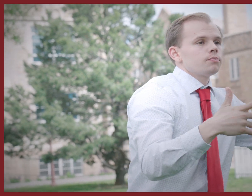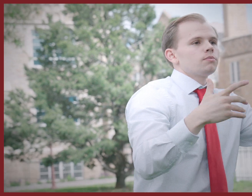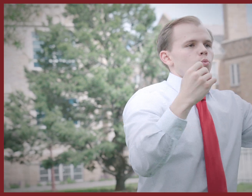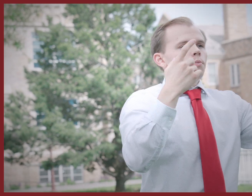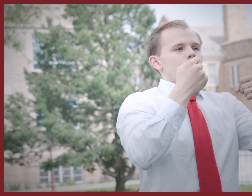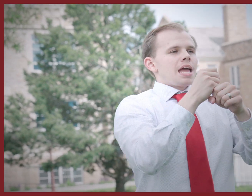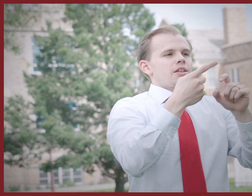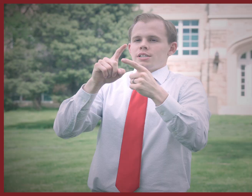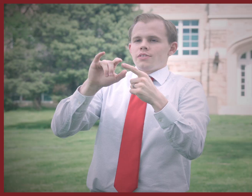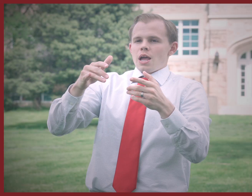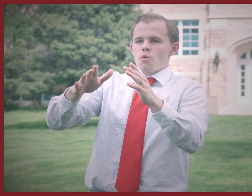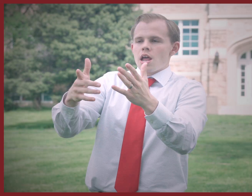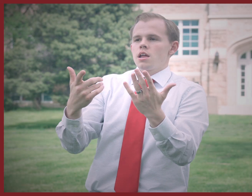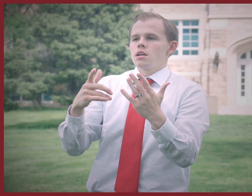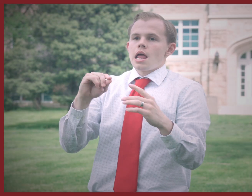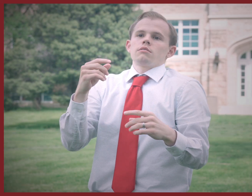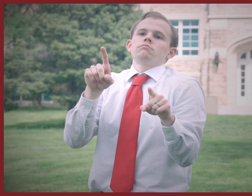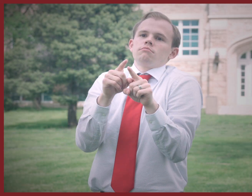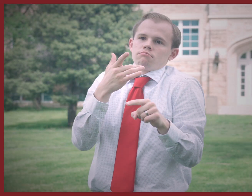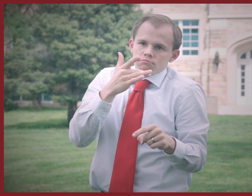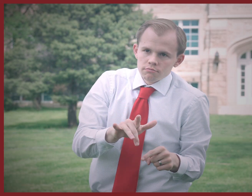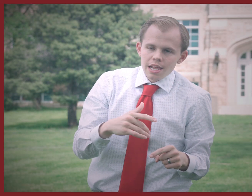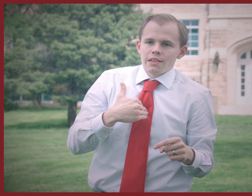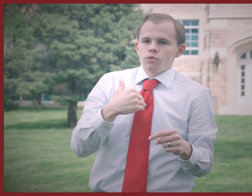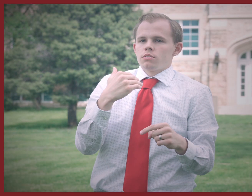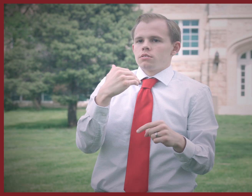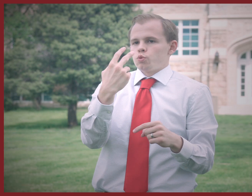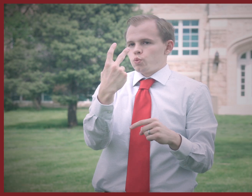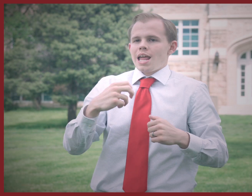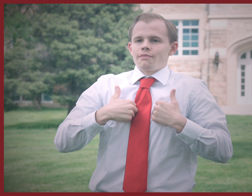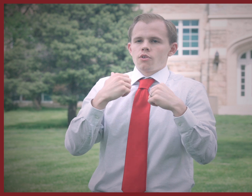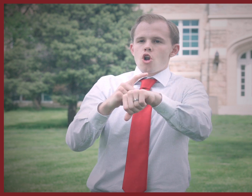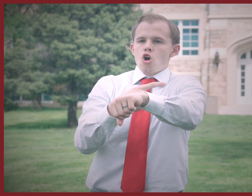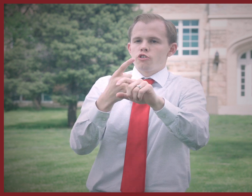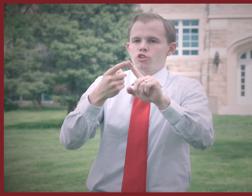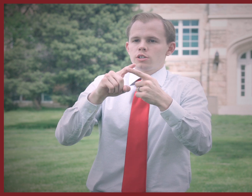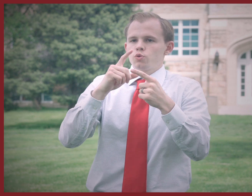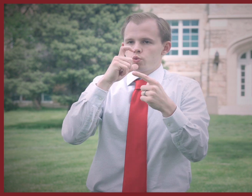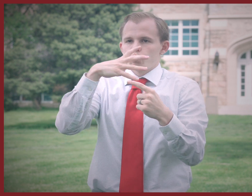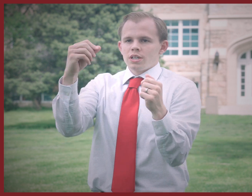programas regulares, así que hice muchos amigos, y también afortunadamente tuve dos de mis amigos de toda la vida